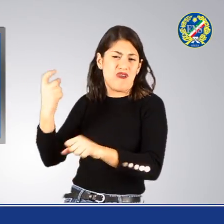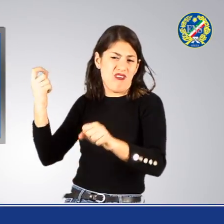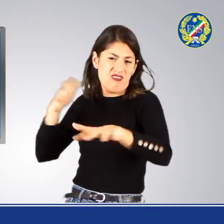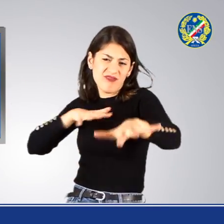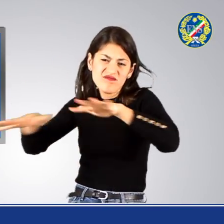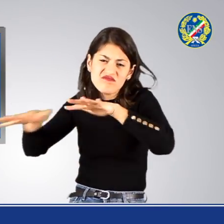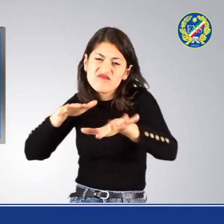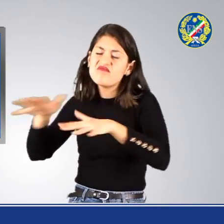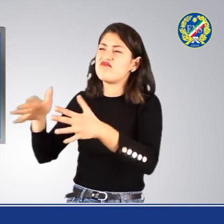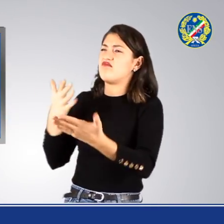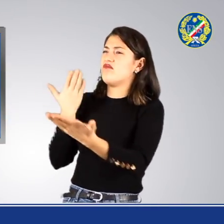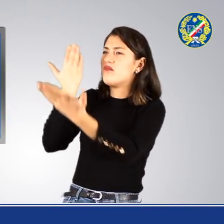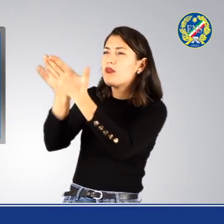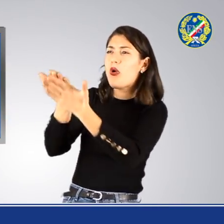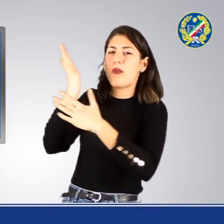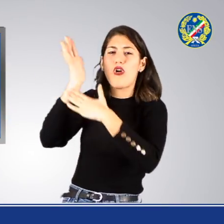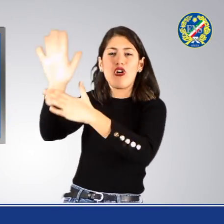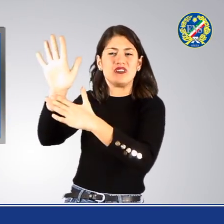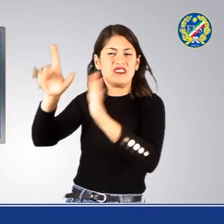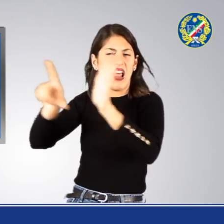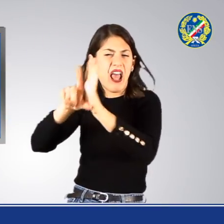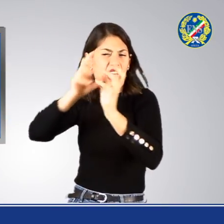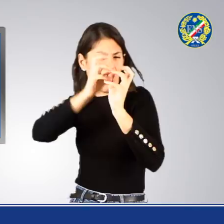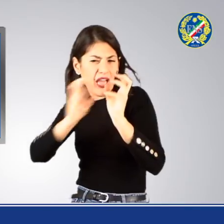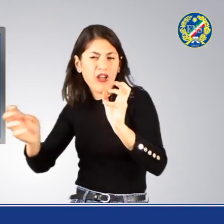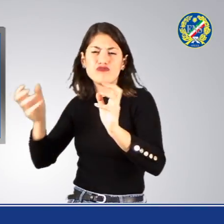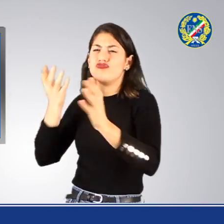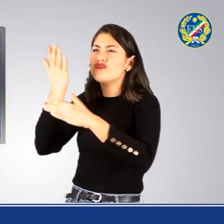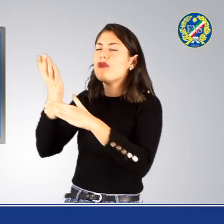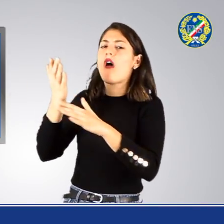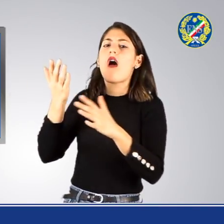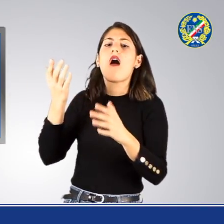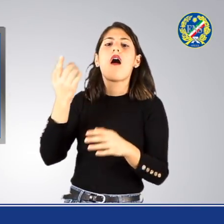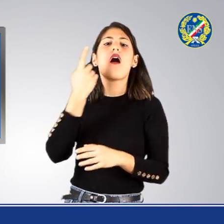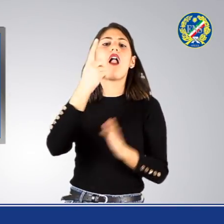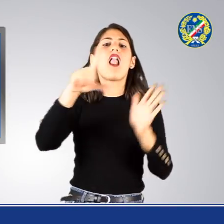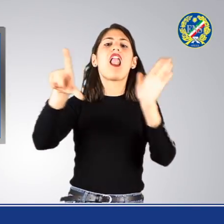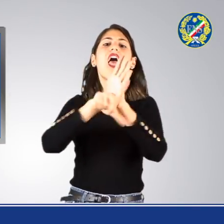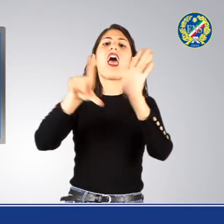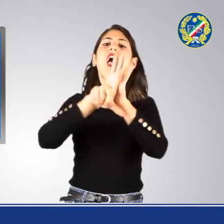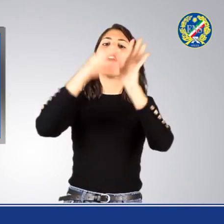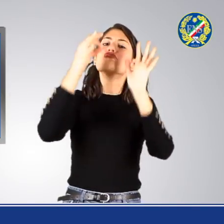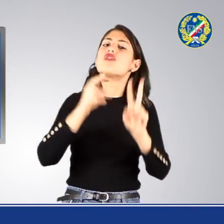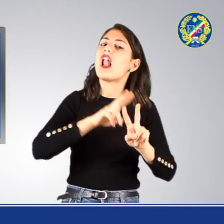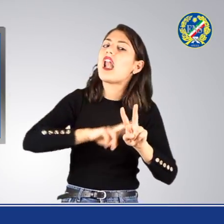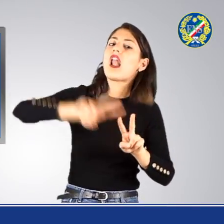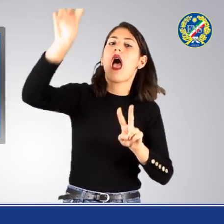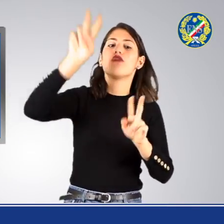mobilitazioni delle persone sorde e la presentazione di proposte di legge condivise dalle parti sociali, non esiste